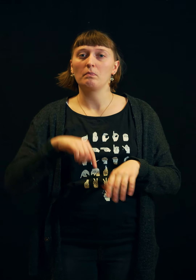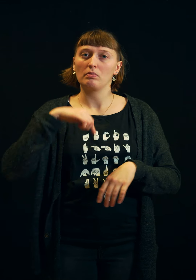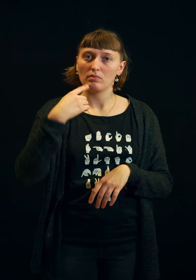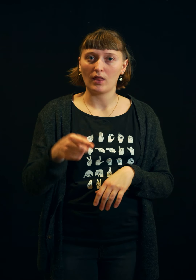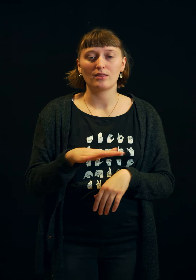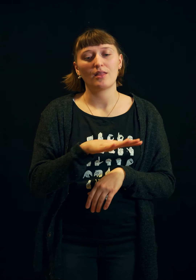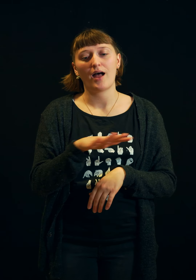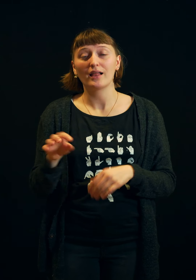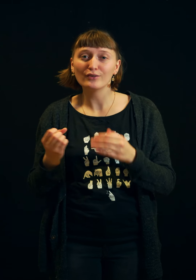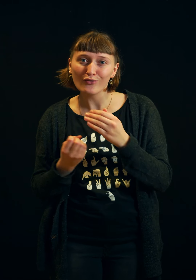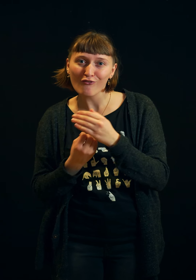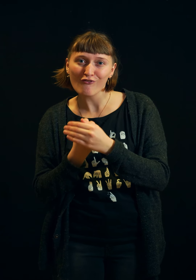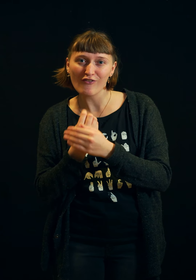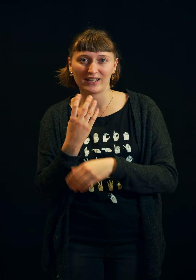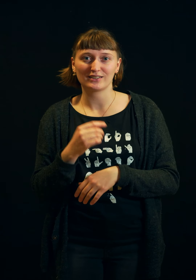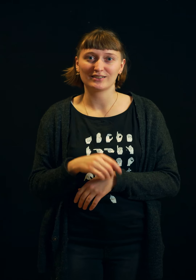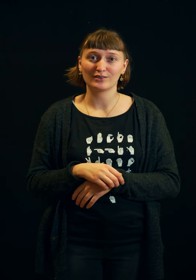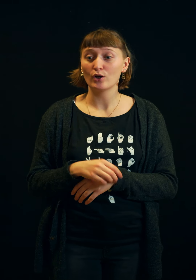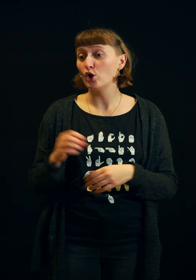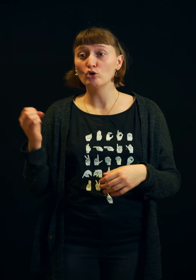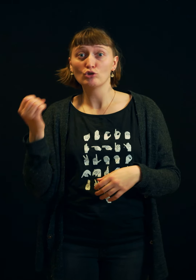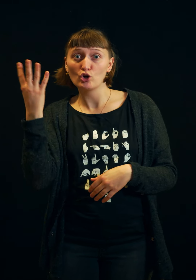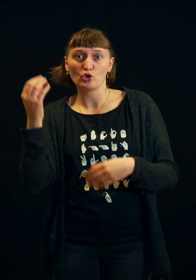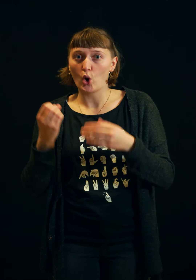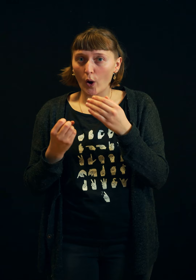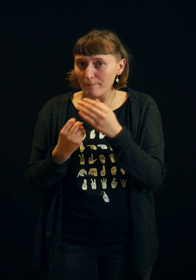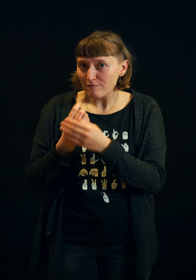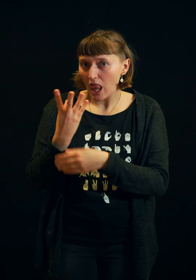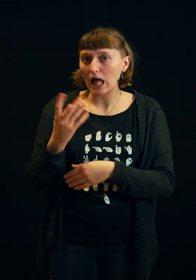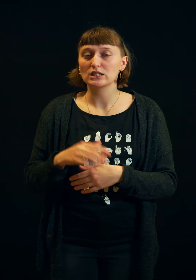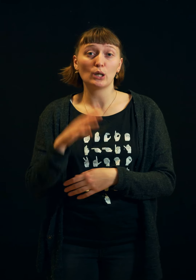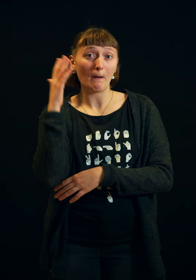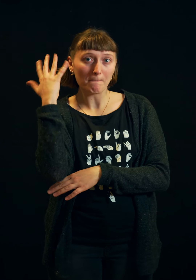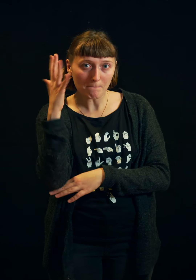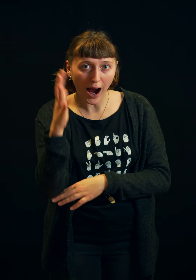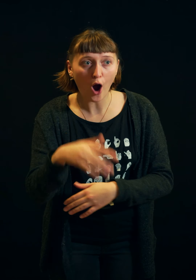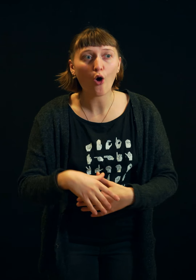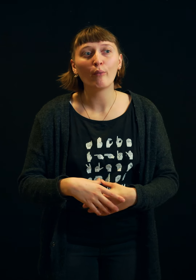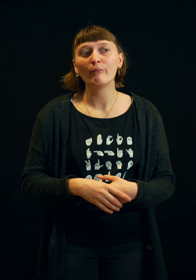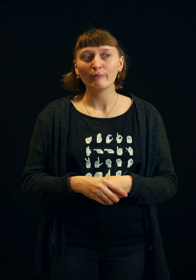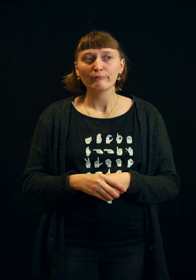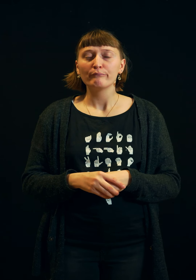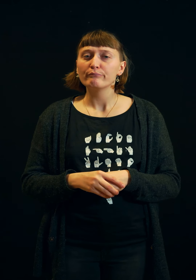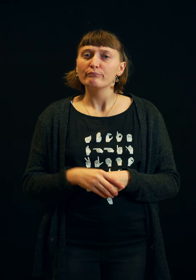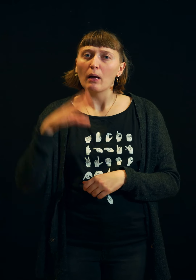dass Felder, vertrocknet schon bald in voller Wonn‘ gediehen,